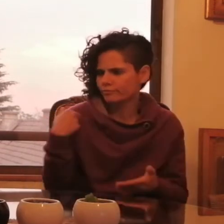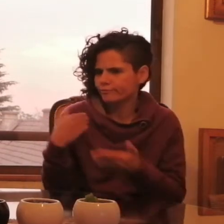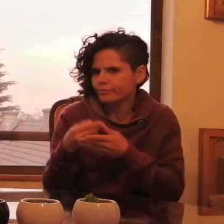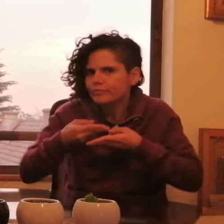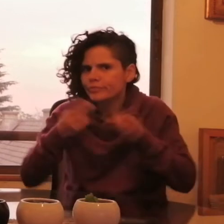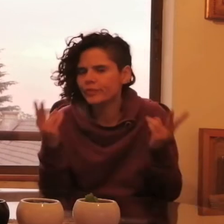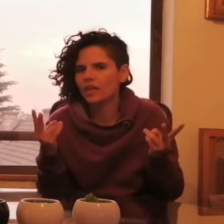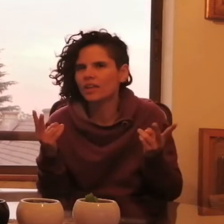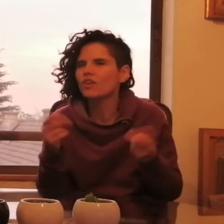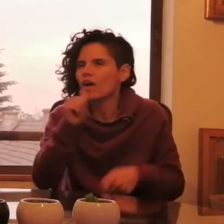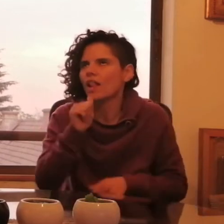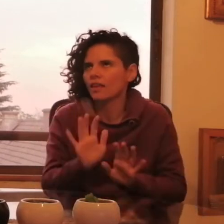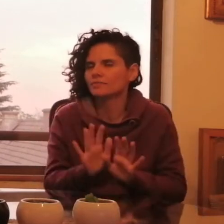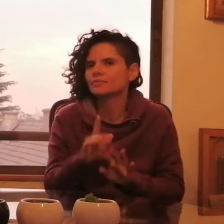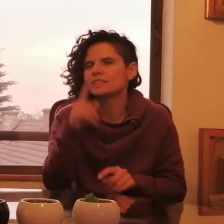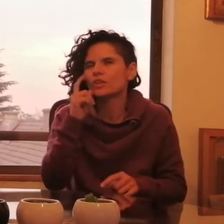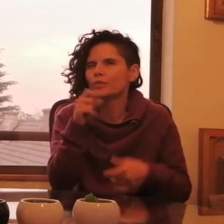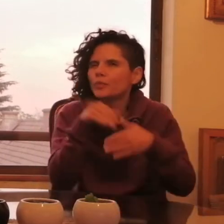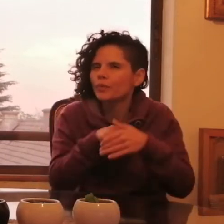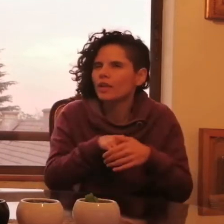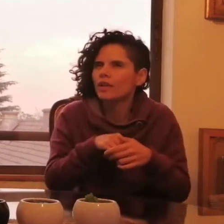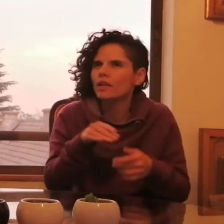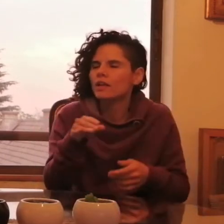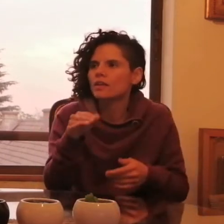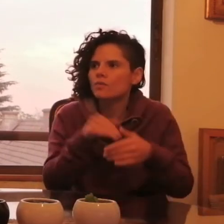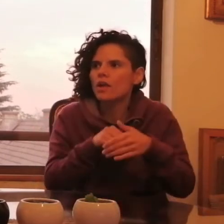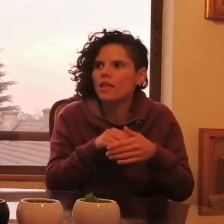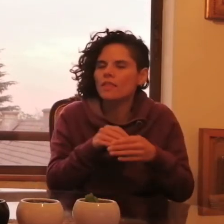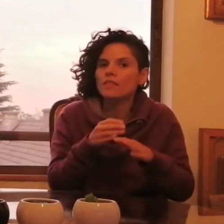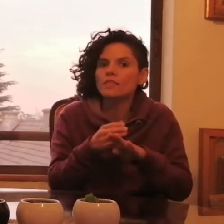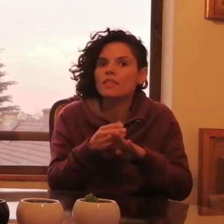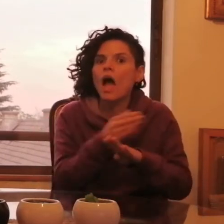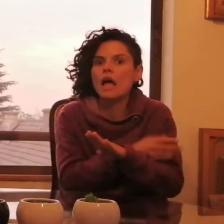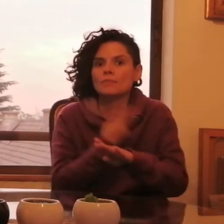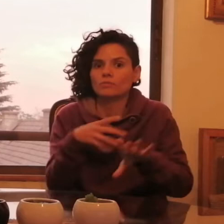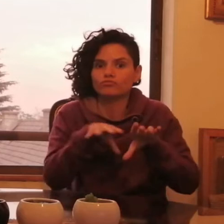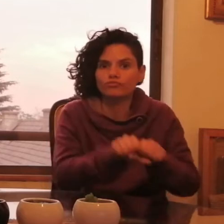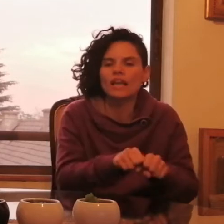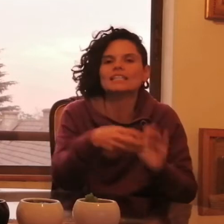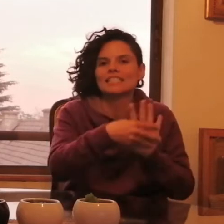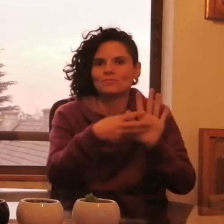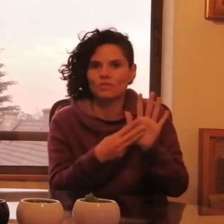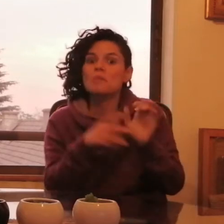no ha salido todavía, creo que está como la reserva de preventa en spotify así que se pueden meter en las redes de Frank's White Canvas y se van